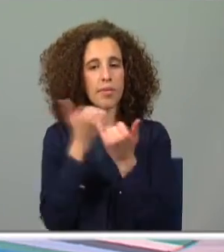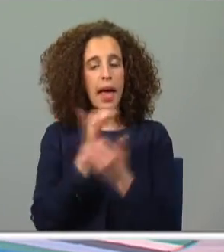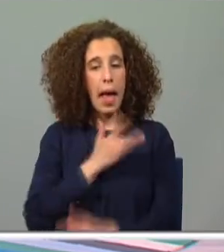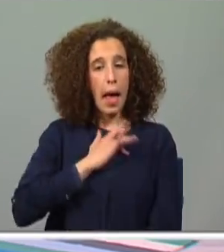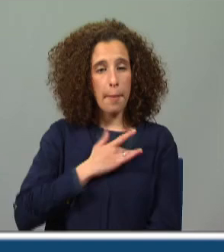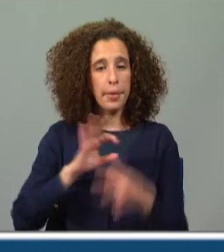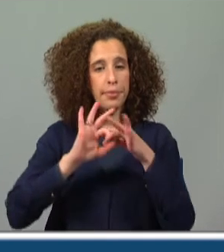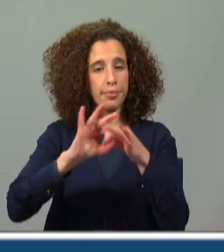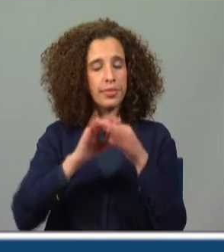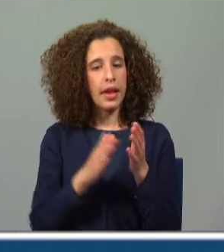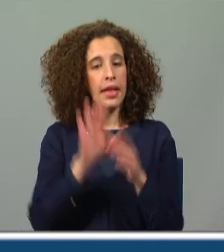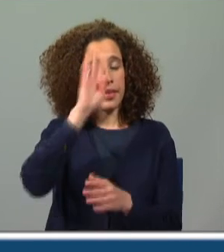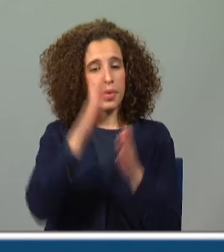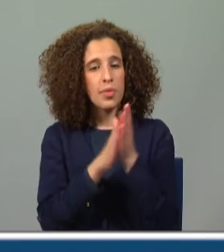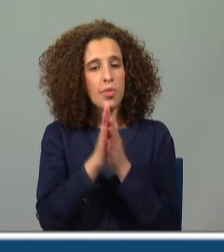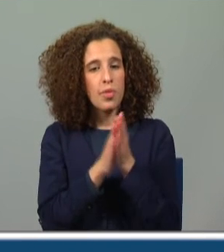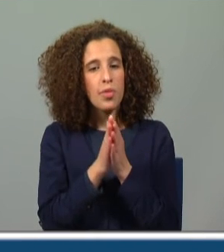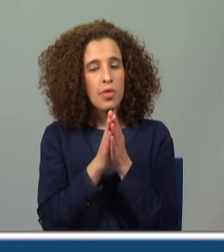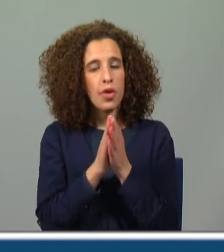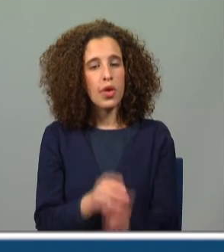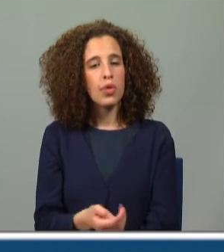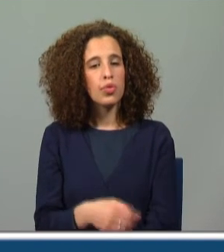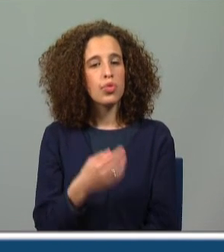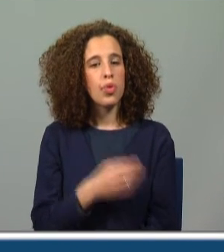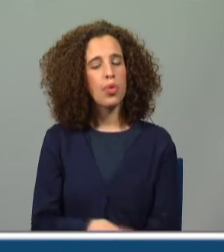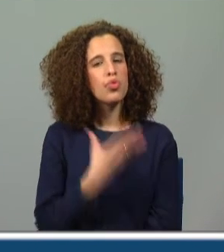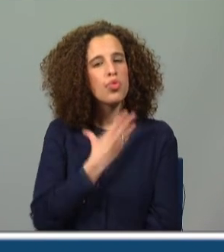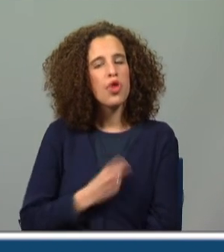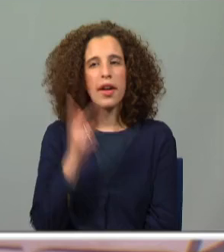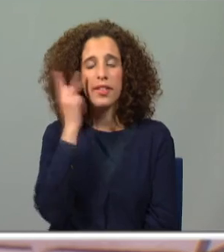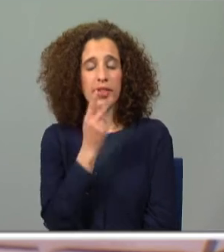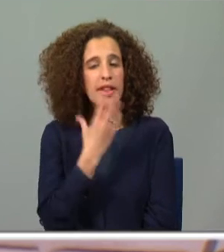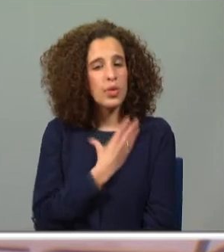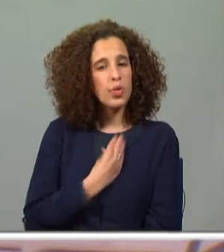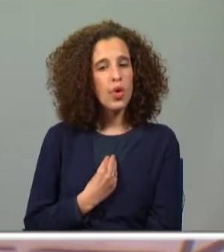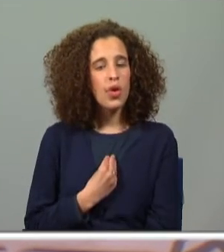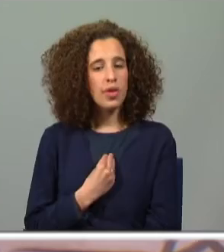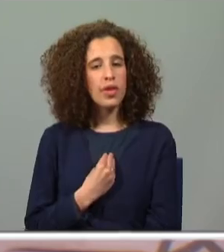saber aproveitar os pequenos prazeres da vida e esses pequenos Prazeres São por 懂得享受生活的點點滴滴生活和這些小小的快樂是為了